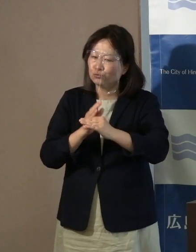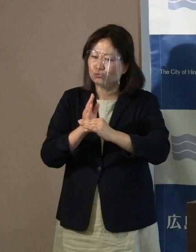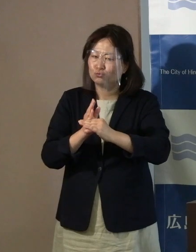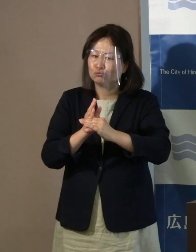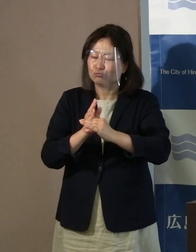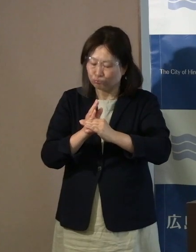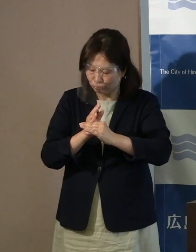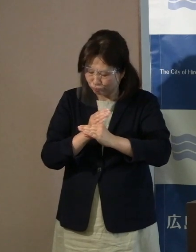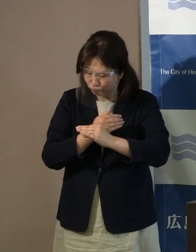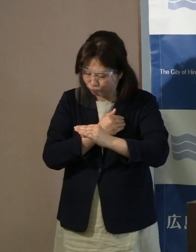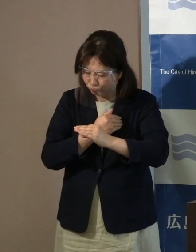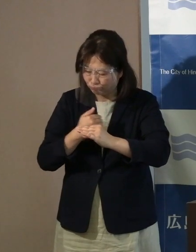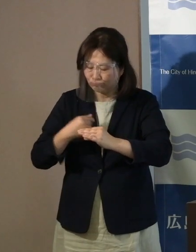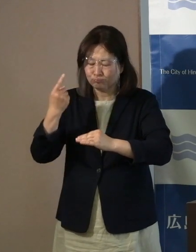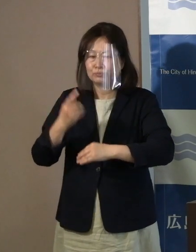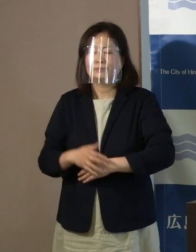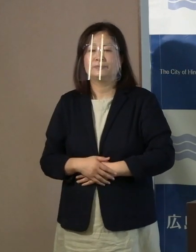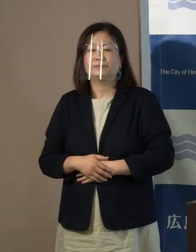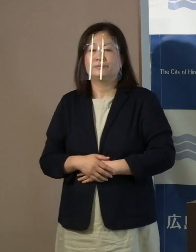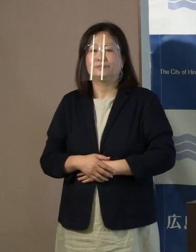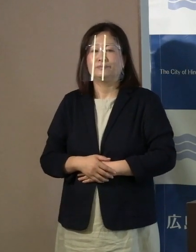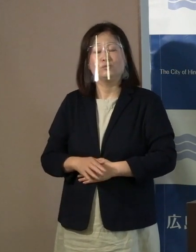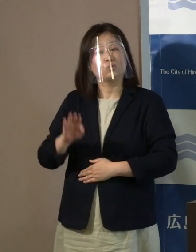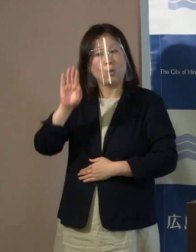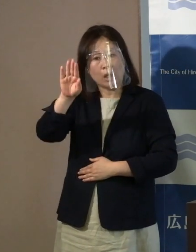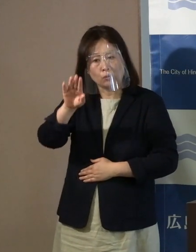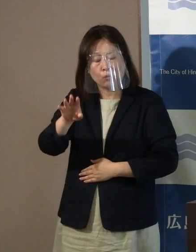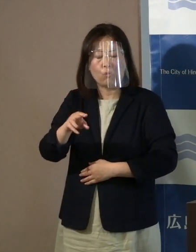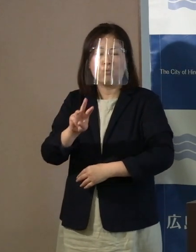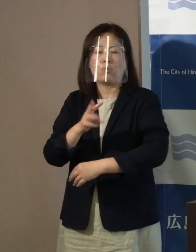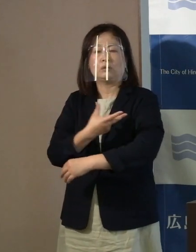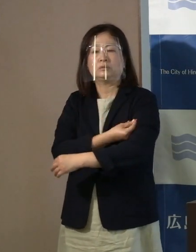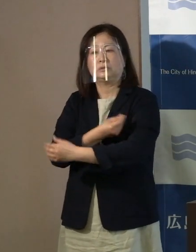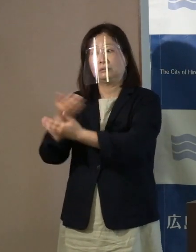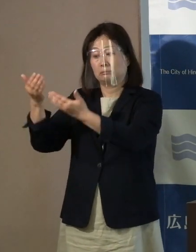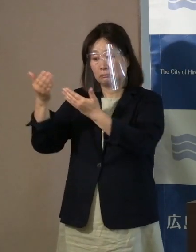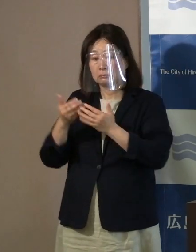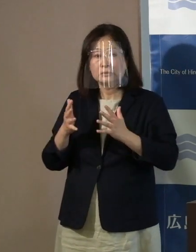その後がまた入ってこないと､ 1回目だけでなくて､